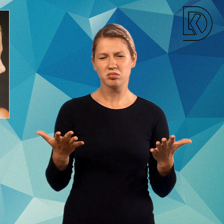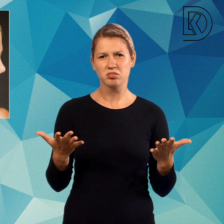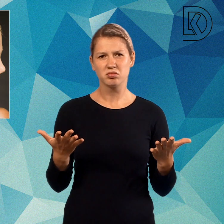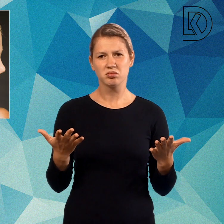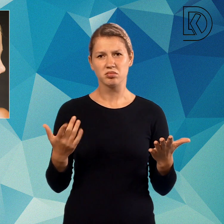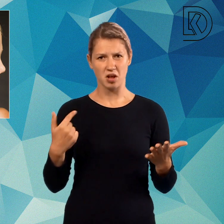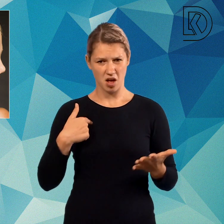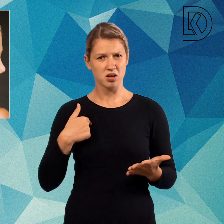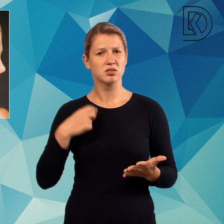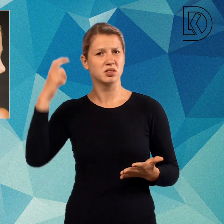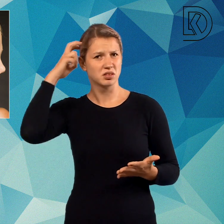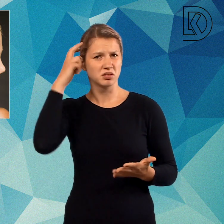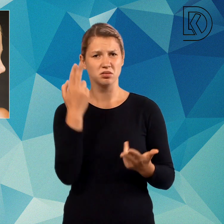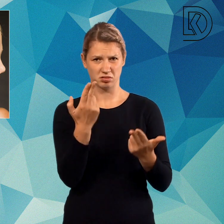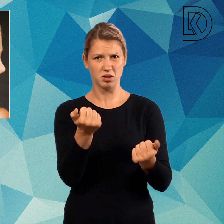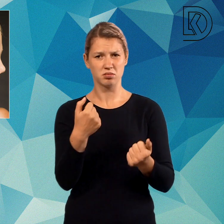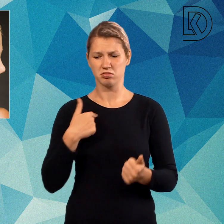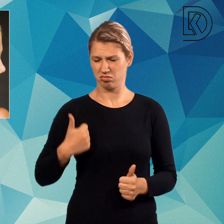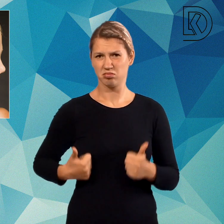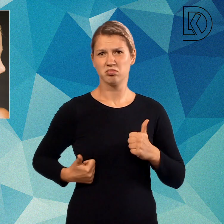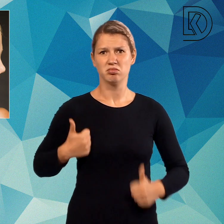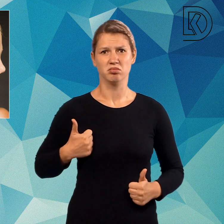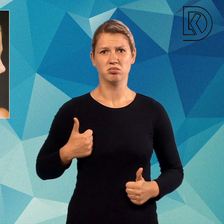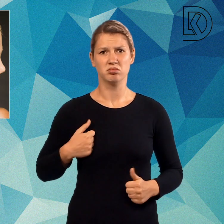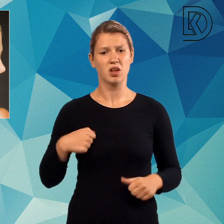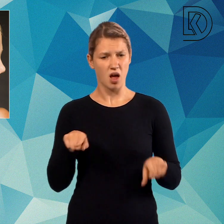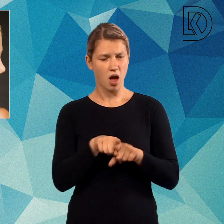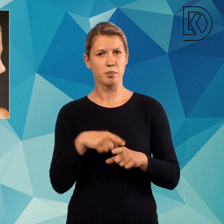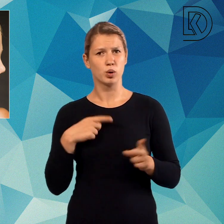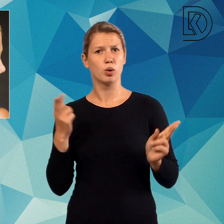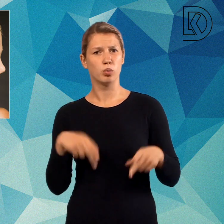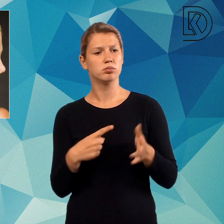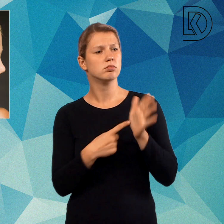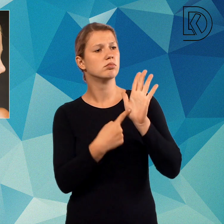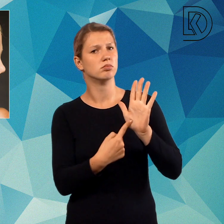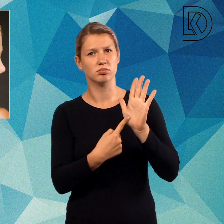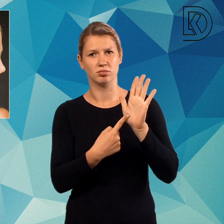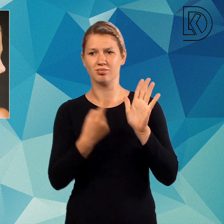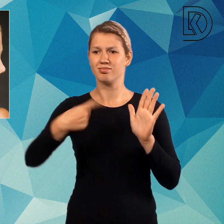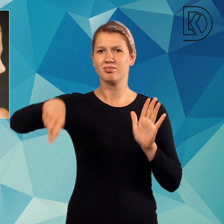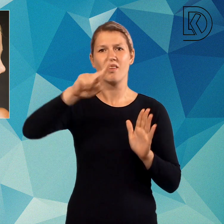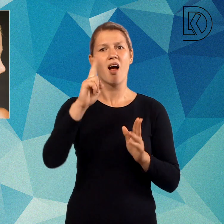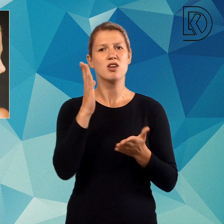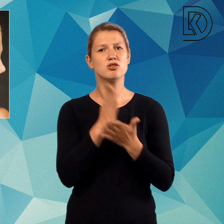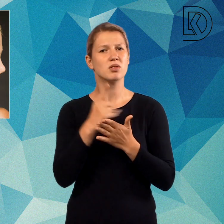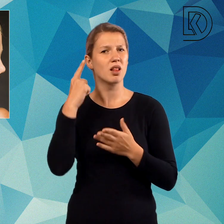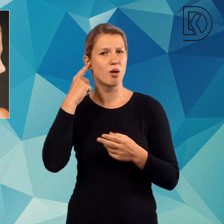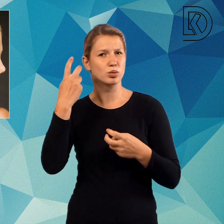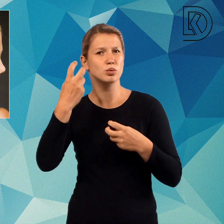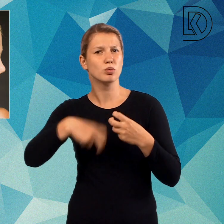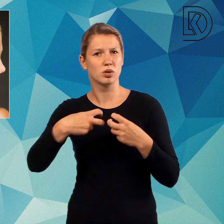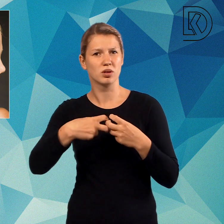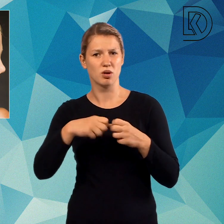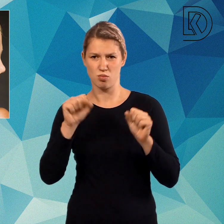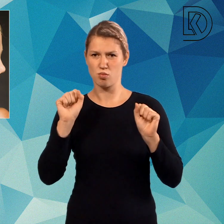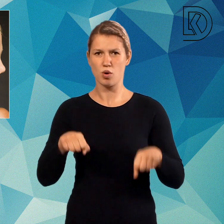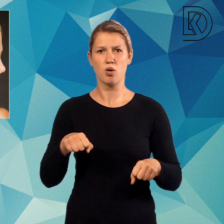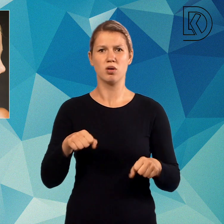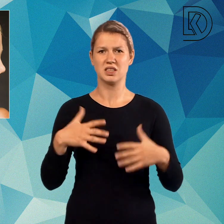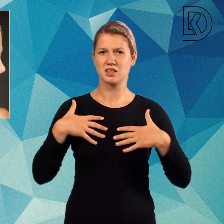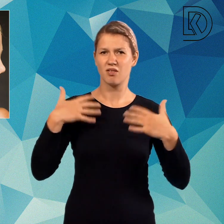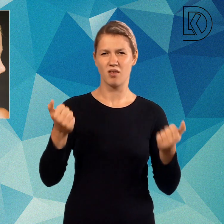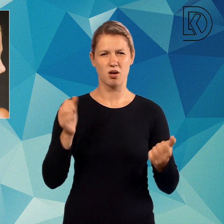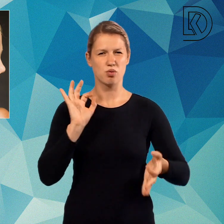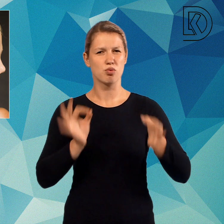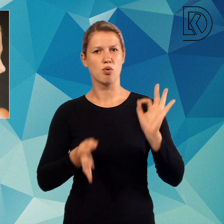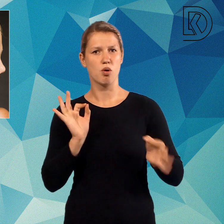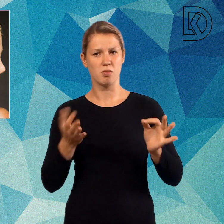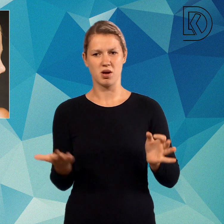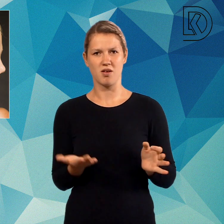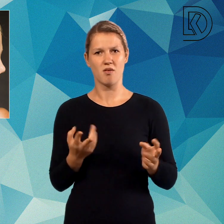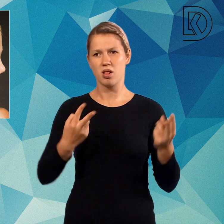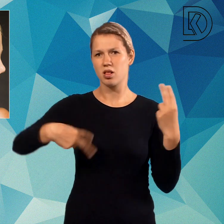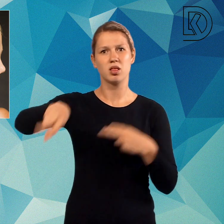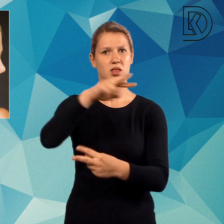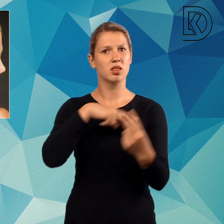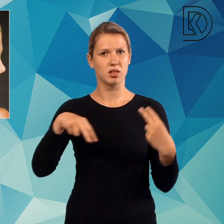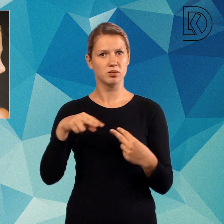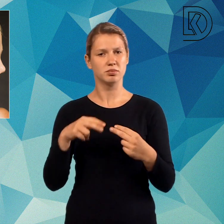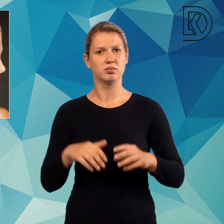„Aš didžiuojuosi savo CI, ir nori parodyti, jog ir klausos sutrikimų turintys žmonės gali normaliai ir sveikai gyventi.“